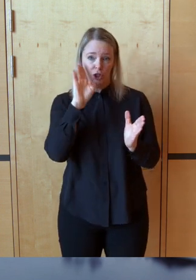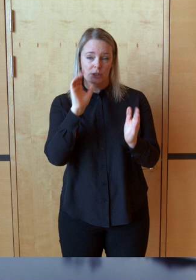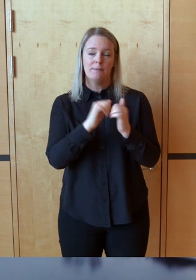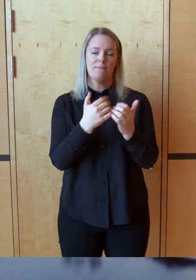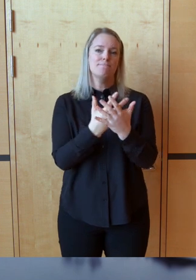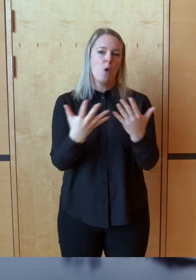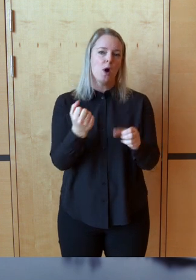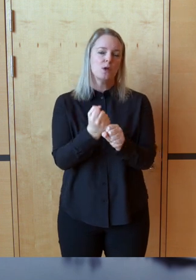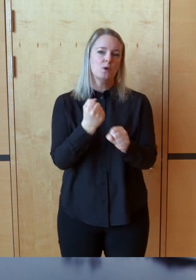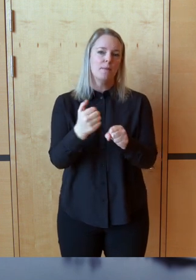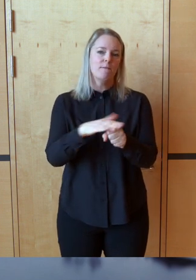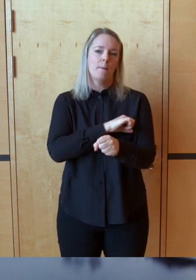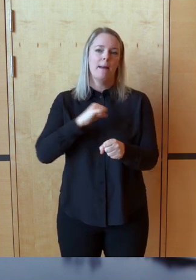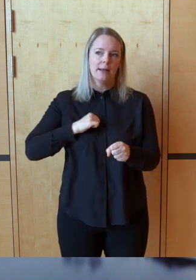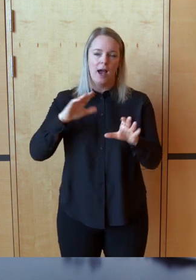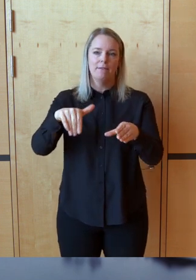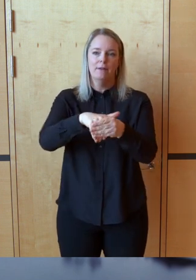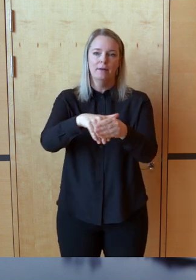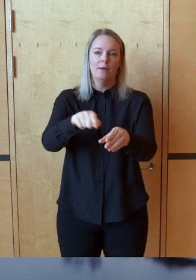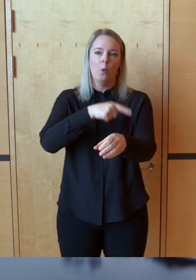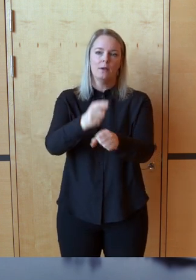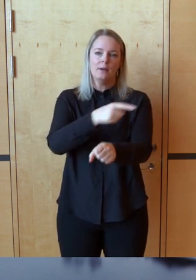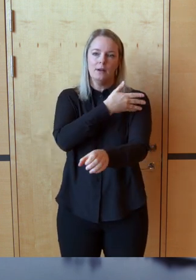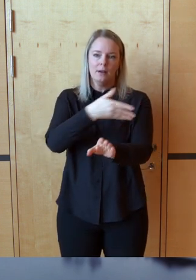Deltagit under en längre person period